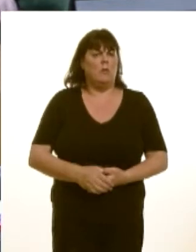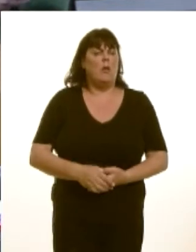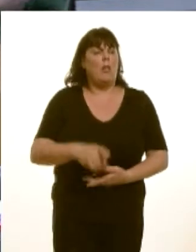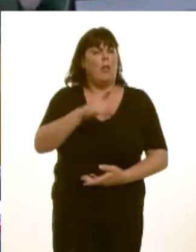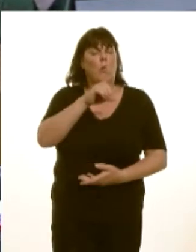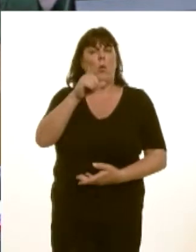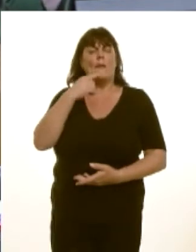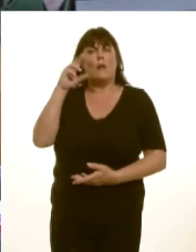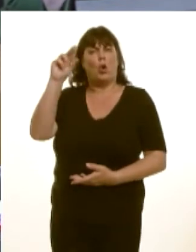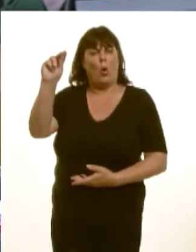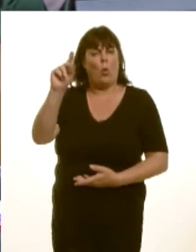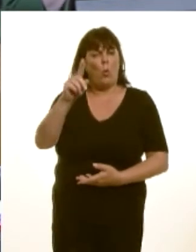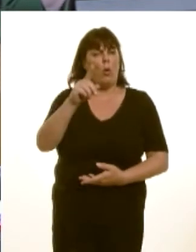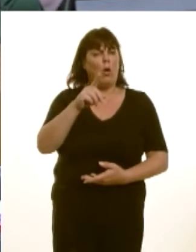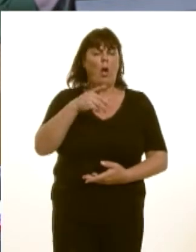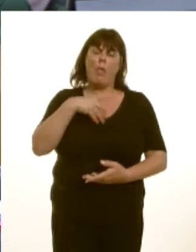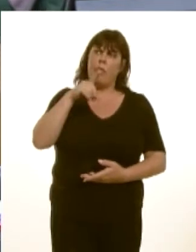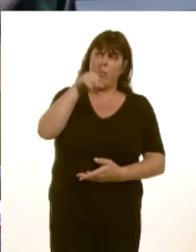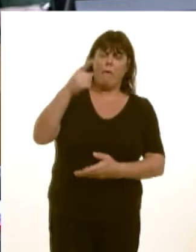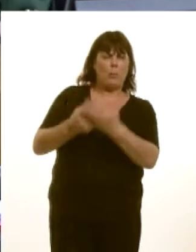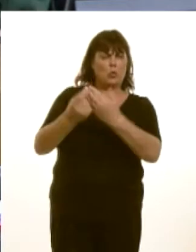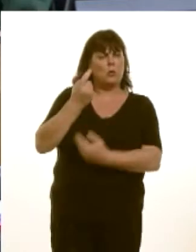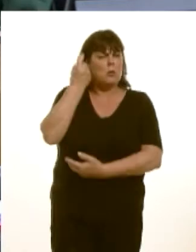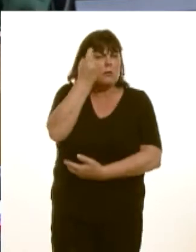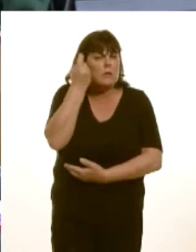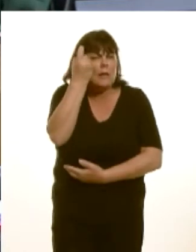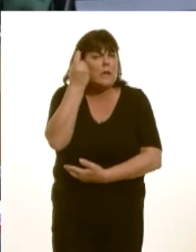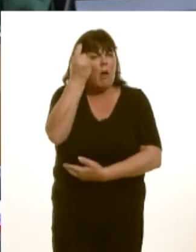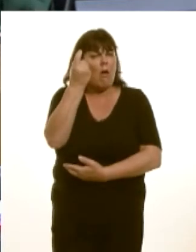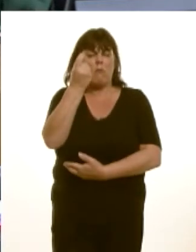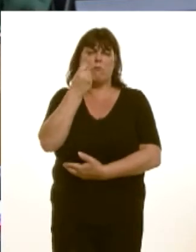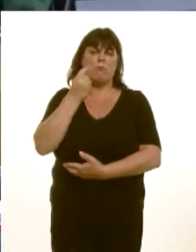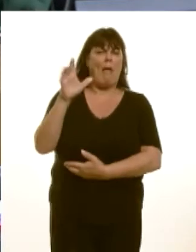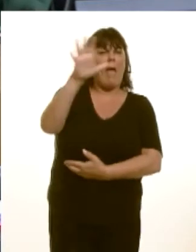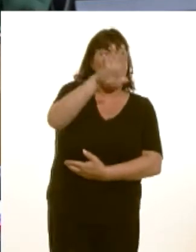Mae’n rhaid inni gofio bod comisiwn Williams wedi ystyried pob rhan o’r sector cyhoeddus